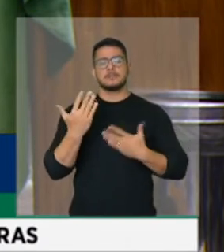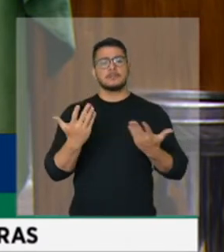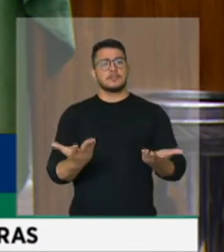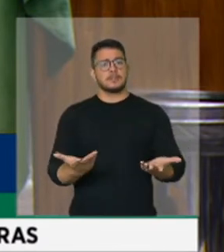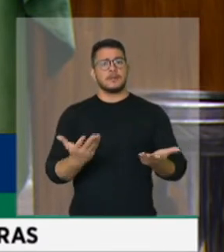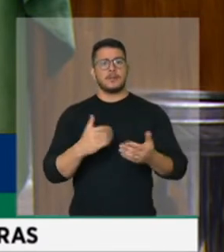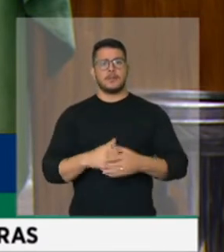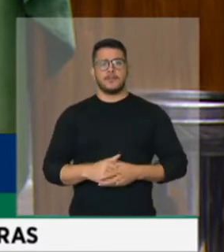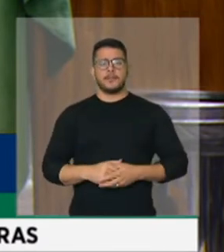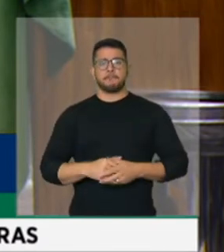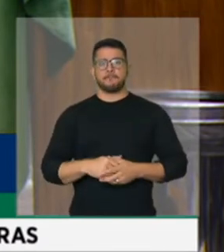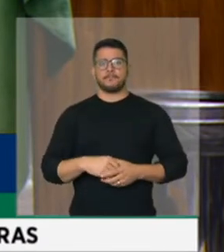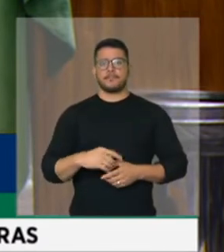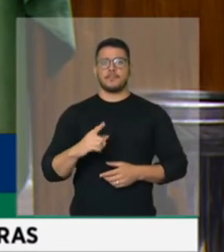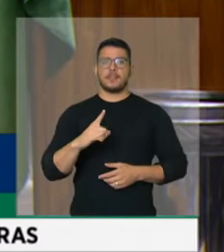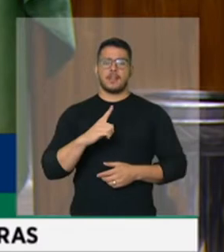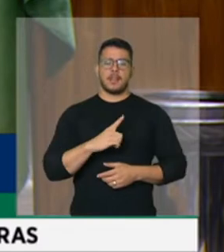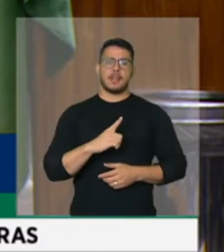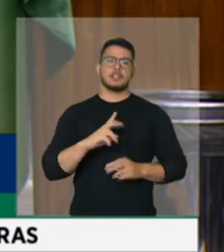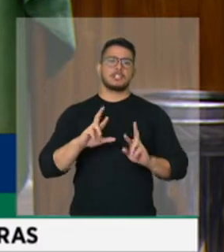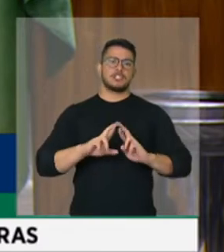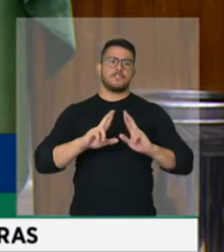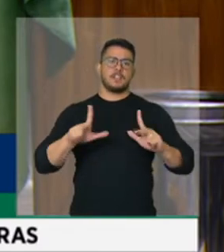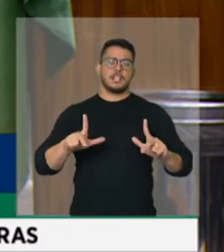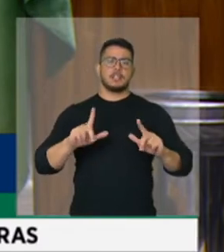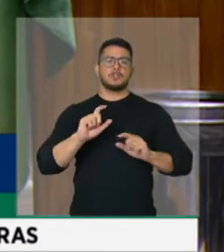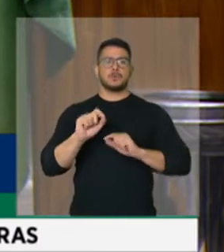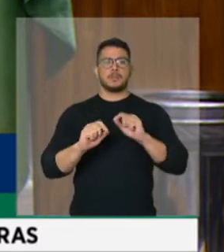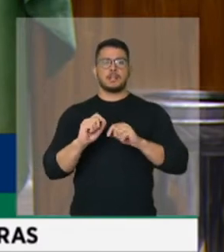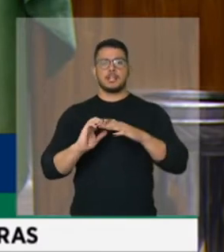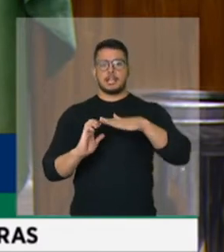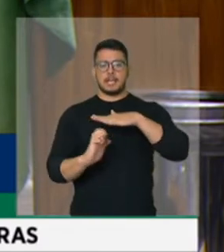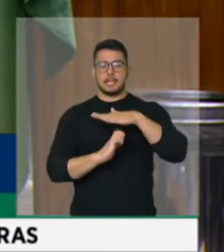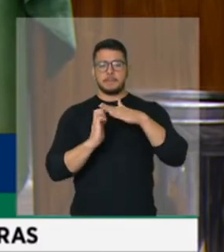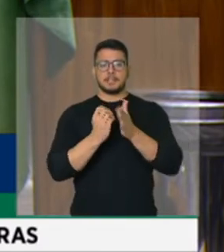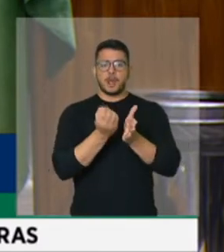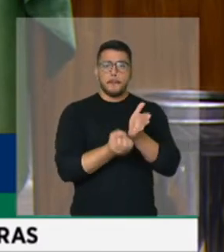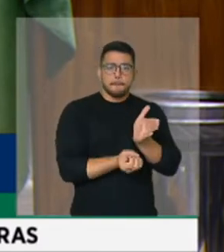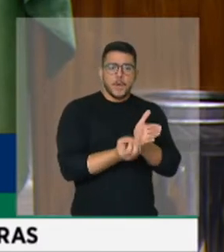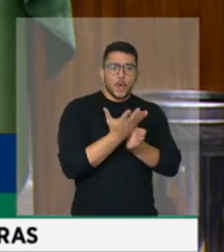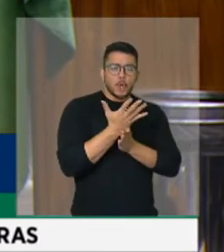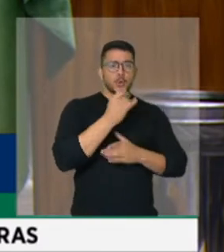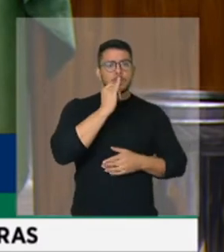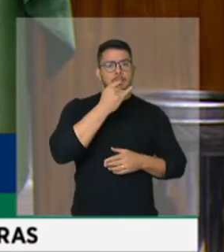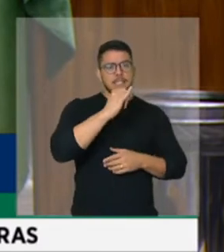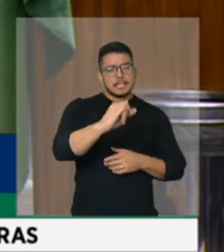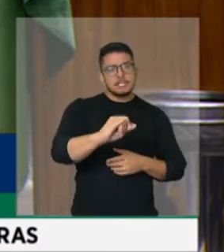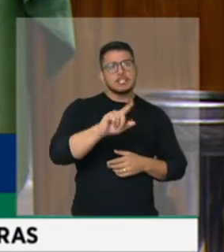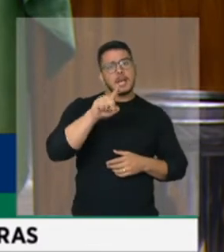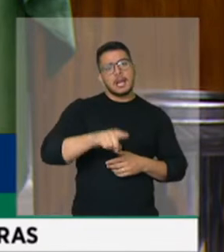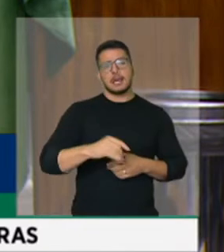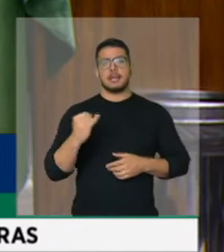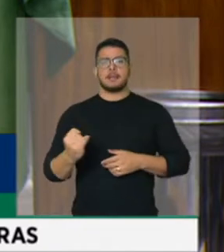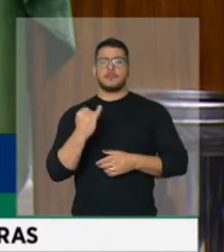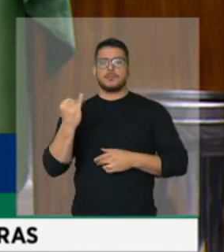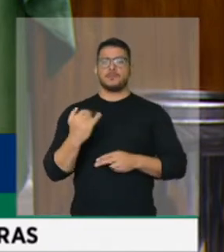PARA QUE ELA, TENDO LUCRO, DISTRIBUA DIVIDENDOS PARA O CAPITAL FINANCEIRO E PARA O MERCADO? NÃO, PORQUE ELA É UMA EMPRESA ESTRATÉGICO OLHEM